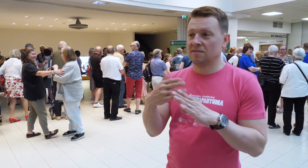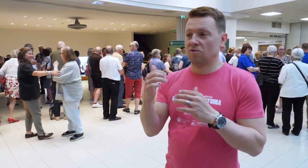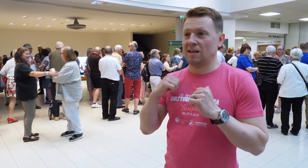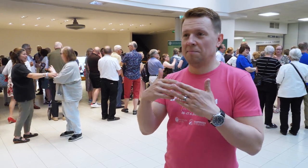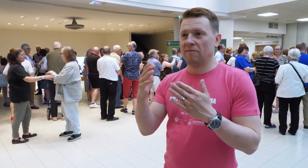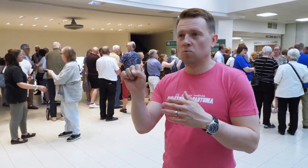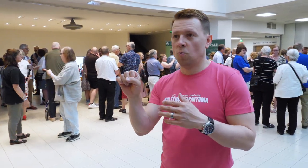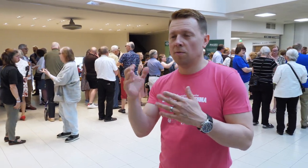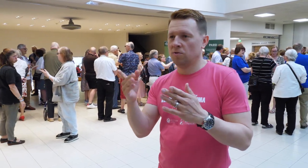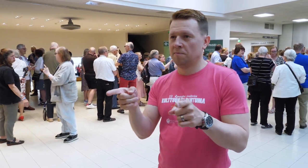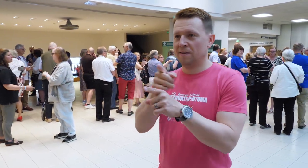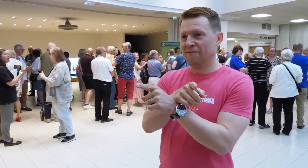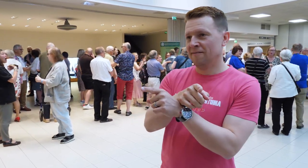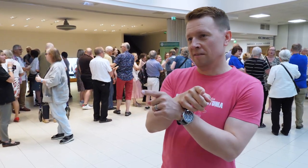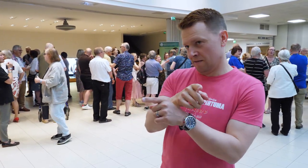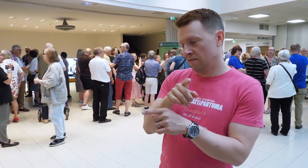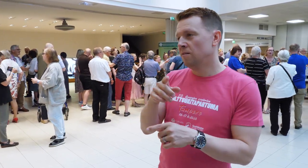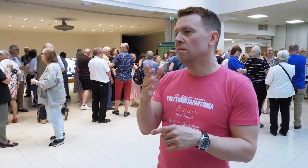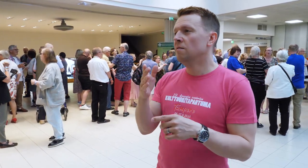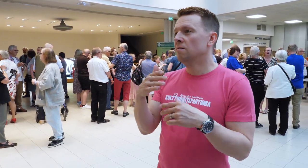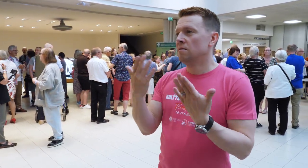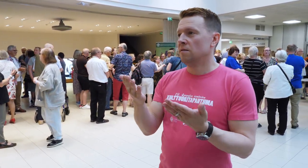Silloin retkipäivä oli tosin sunnuntaina, joten nyt järjestys on päinvastainen.